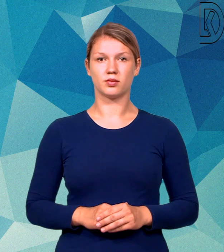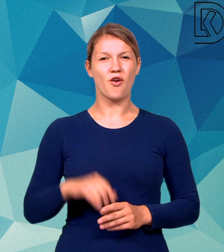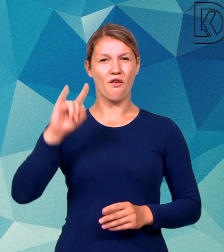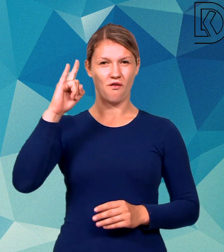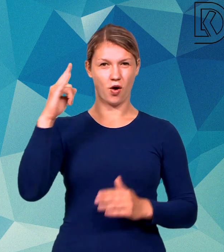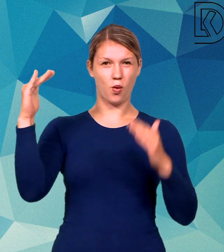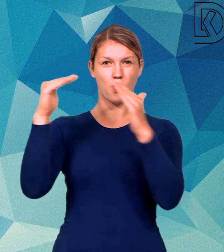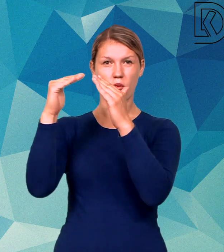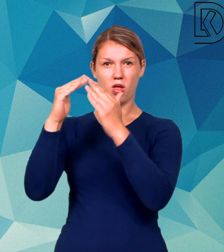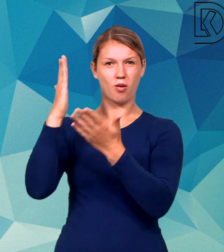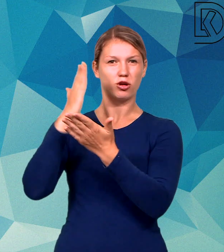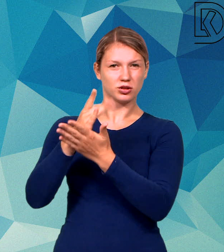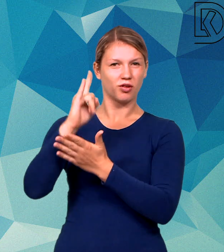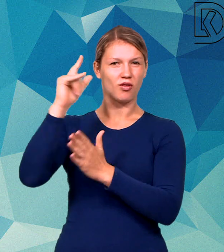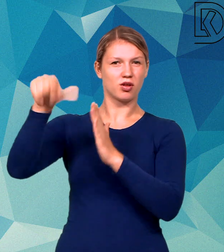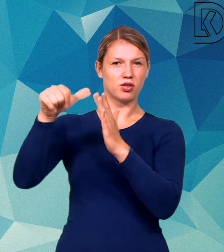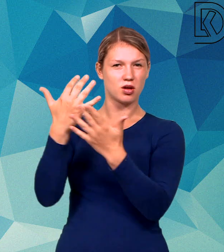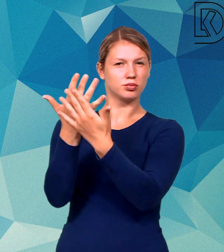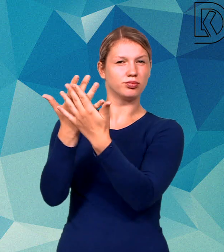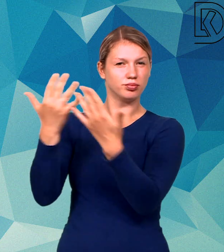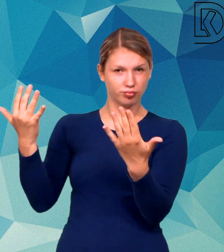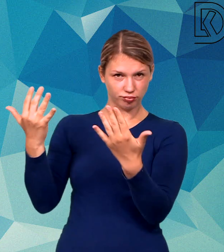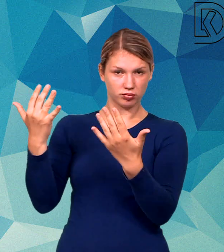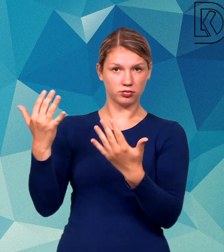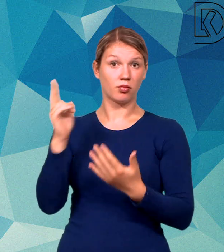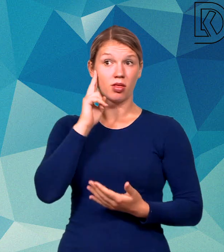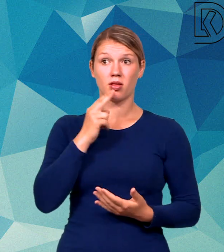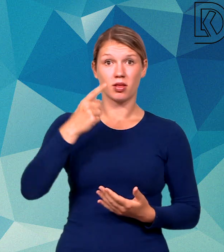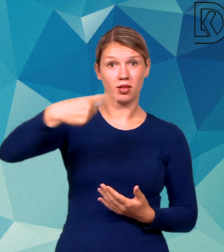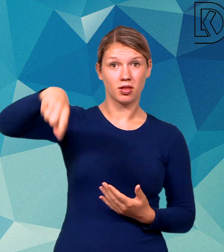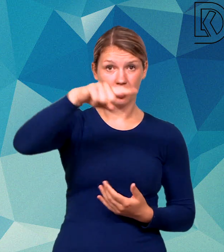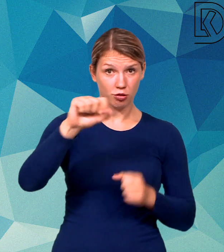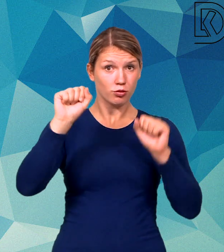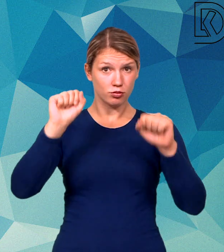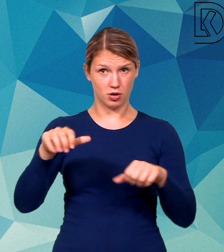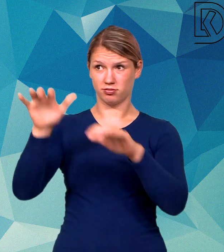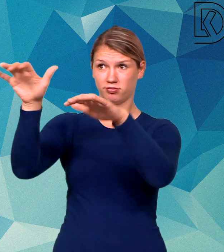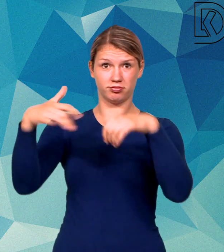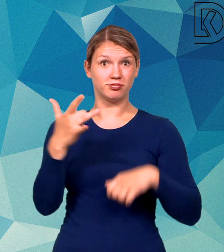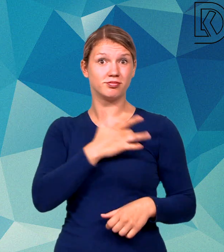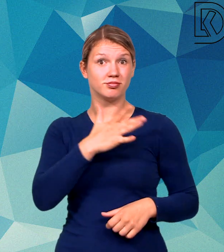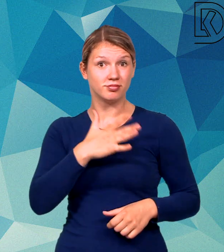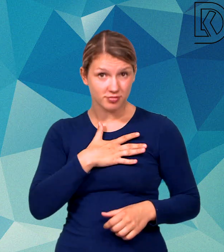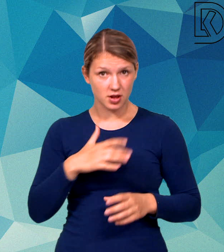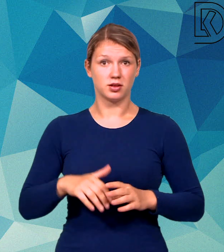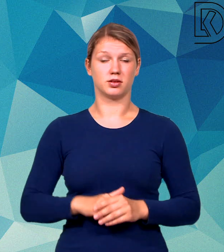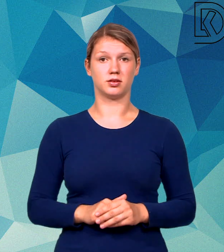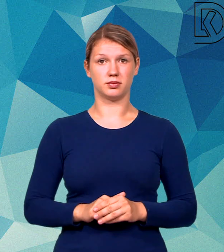Kurtieji gali įsivaikinti vaikų namuose esančius našlaičius.